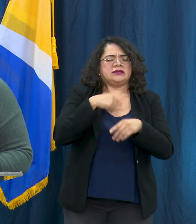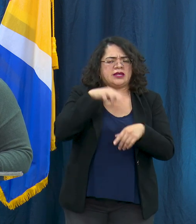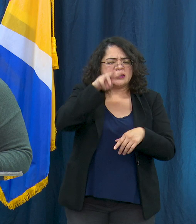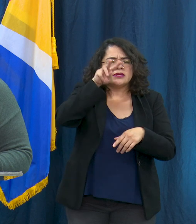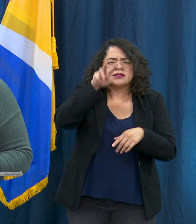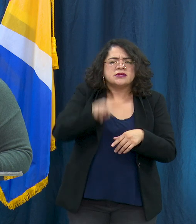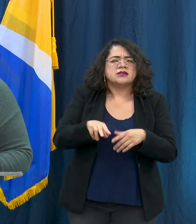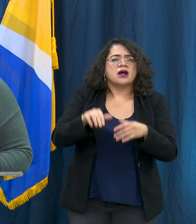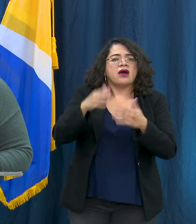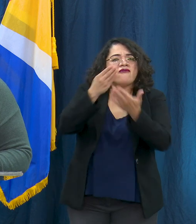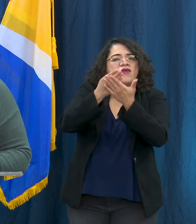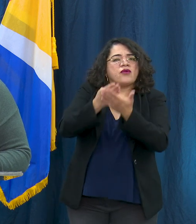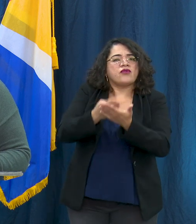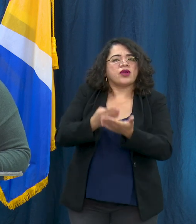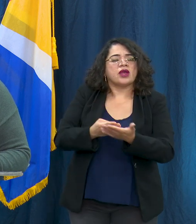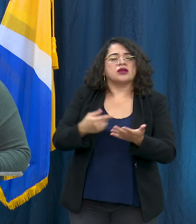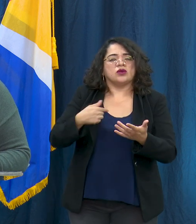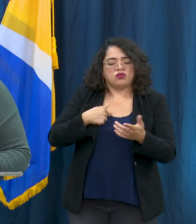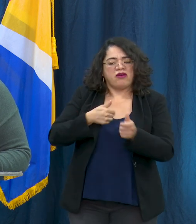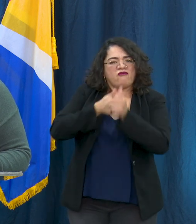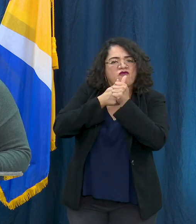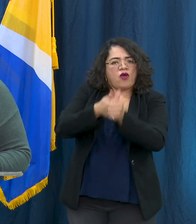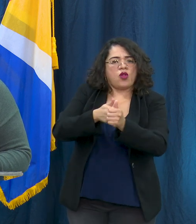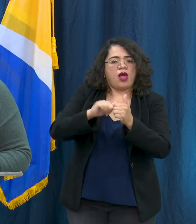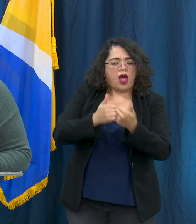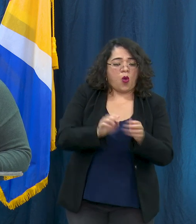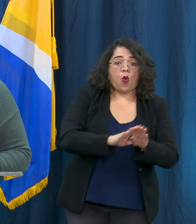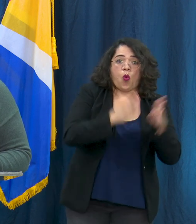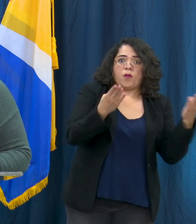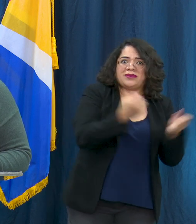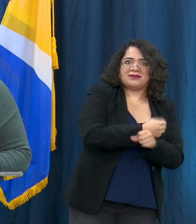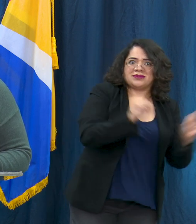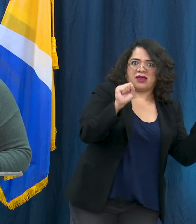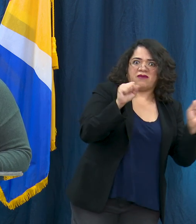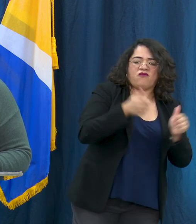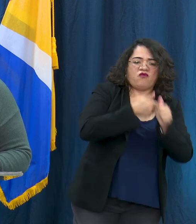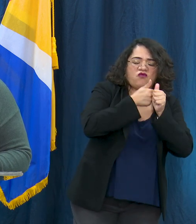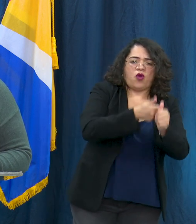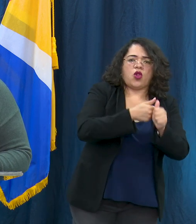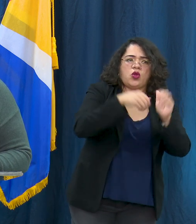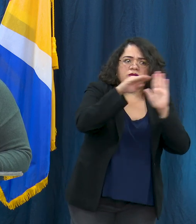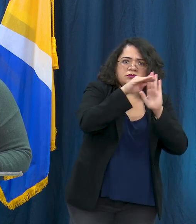verification de las medidas discreet --is el proto kolos de distancia fisica